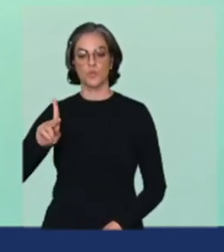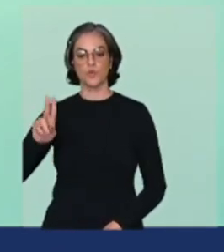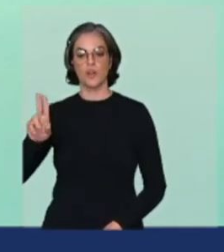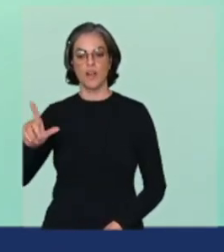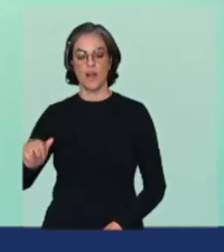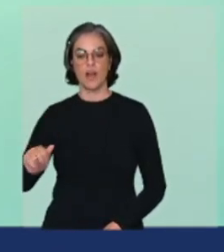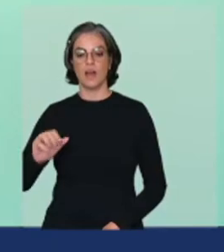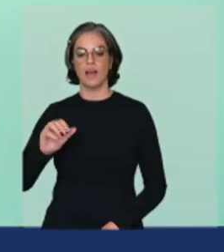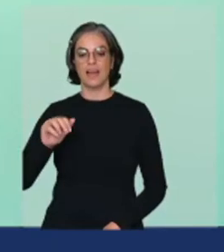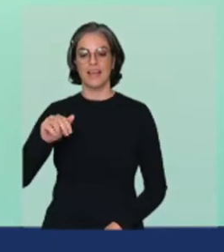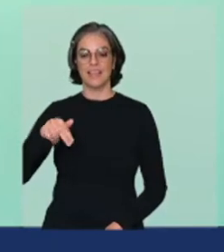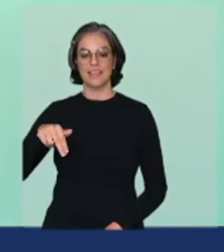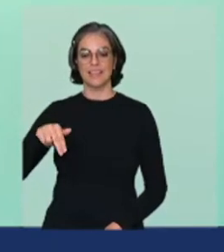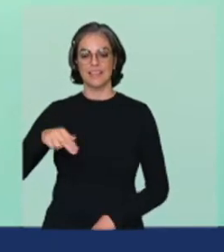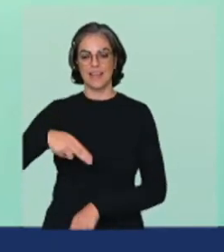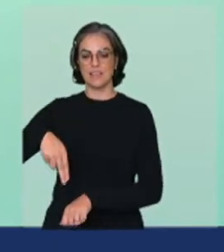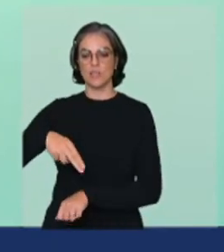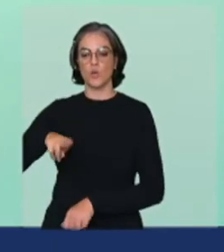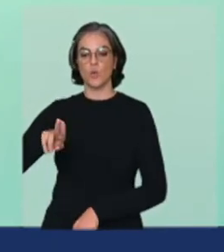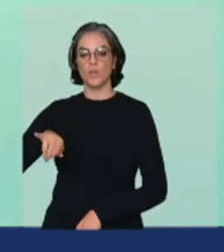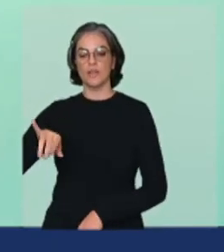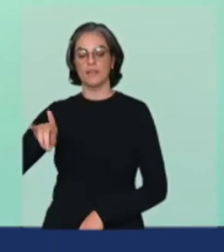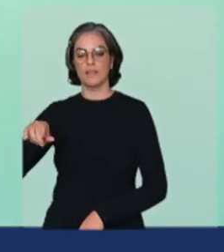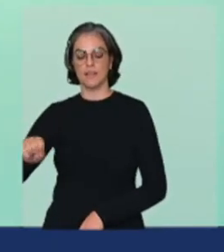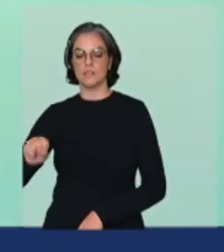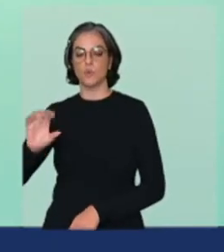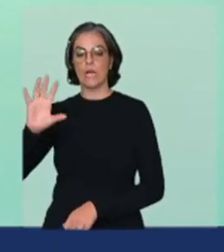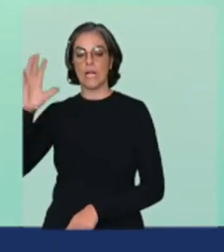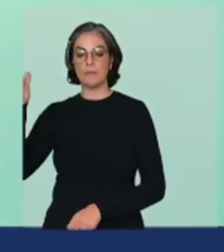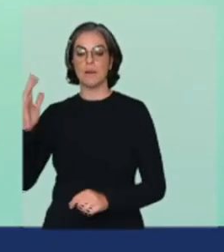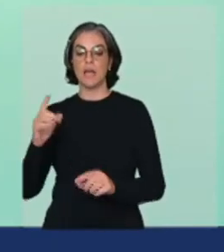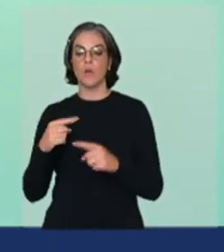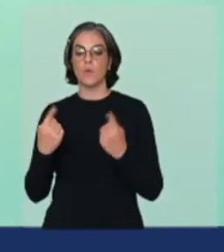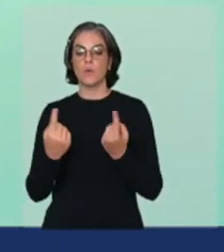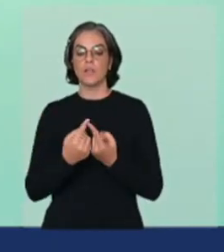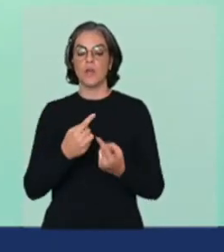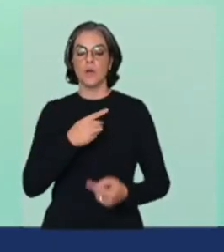UNIDAS PARA O CLIMA, SE REÚNE COM O MINISTRO DO MEIO AMBIENTE, O RECADO QUE DEIXAMOS PARA ELE É QUE MESMO